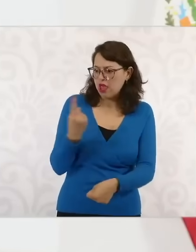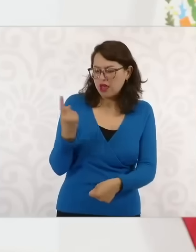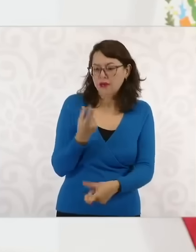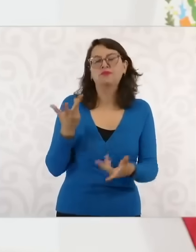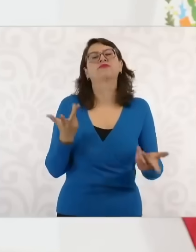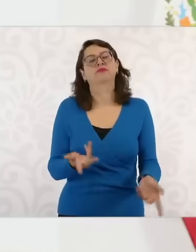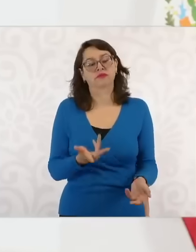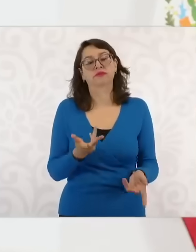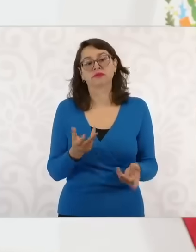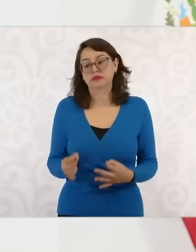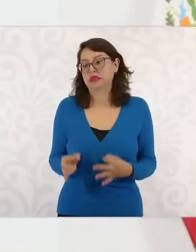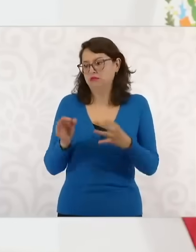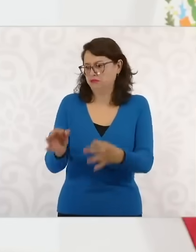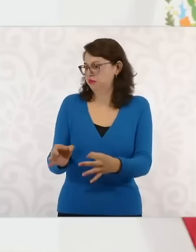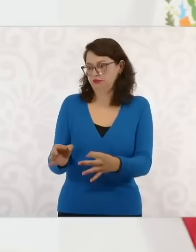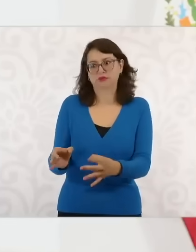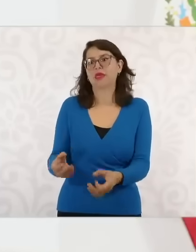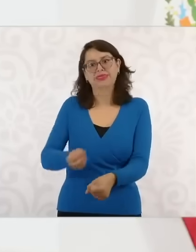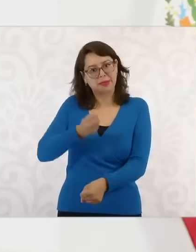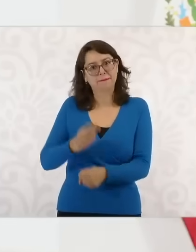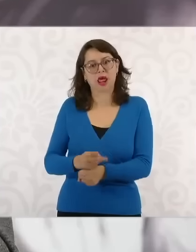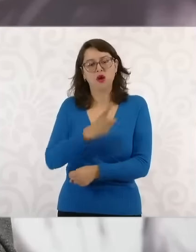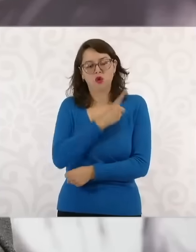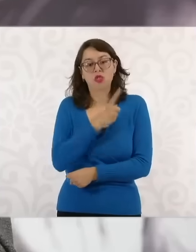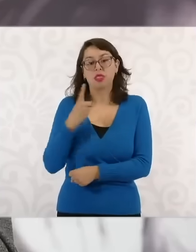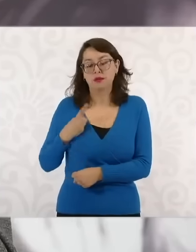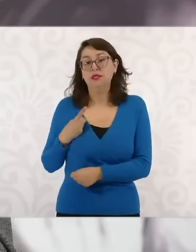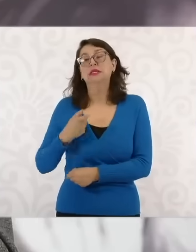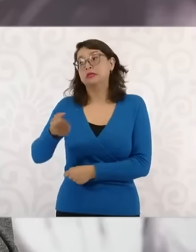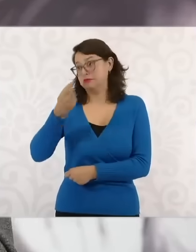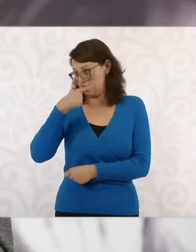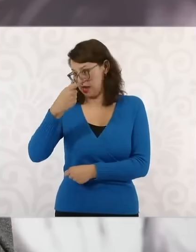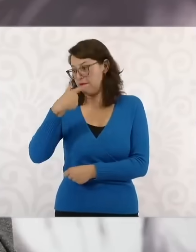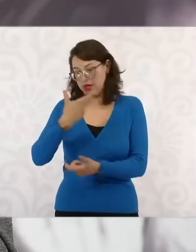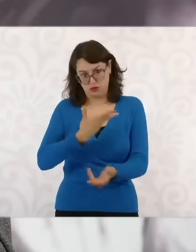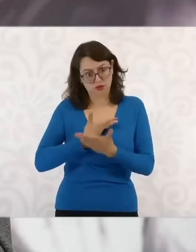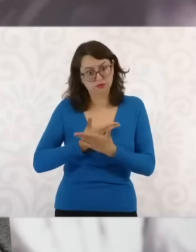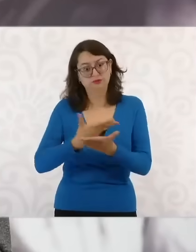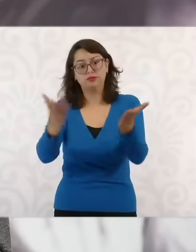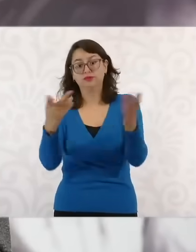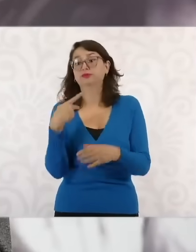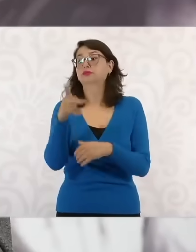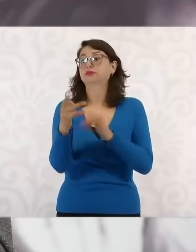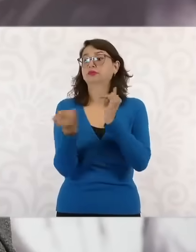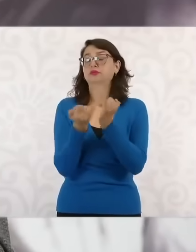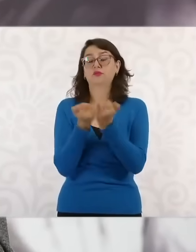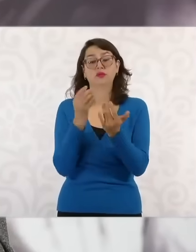medicamentos, sino también el tener un registro que nos permita tener las estadísticas y darle